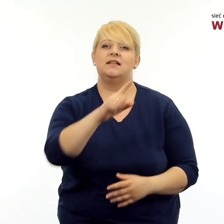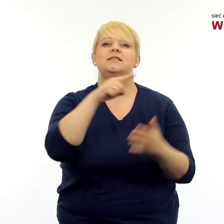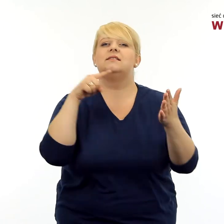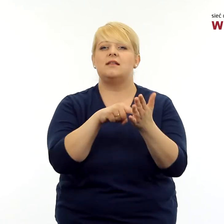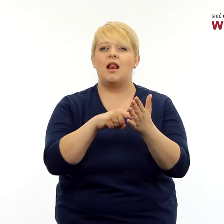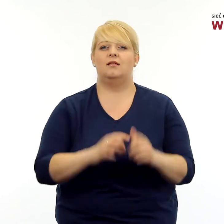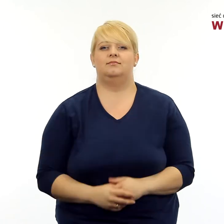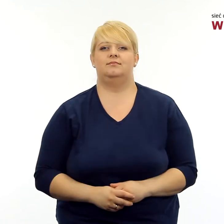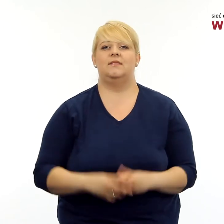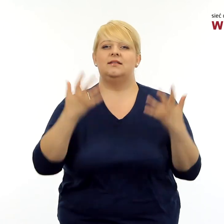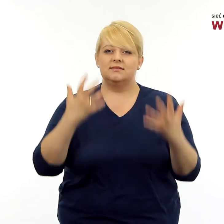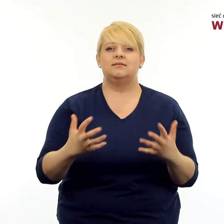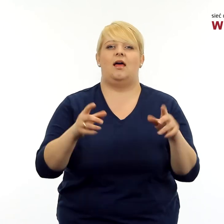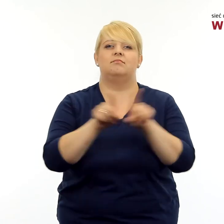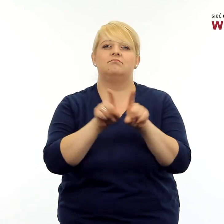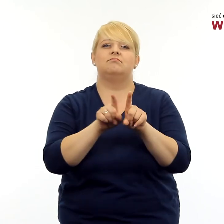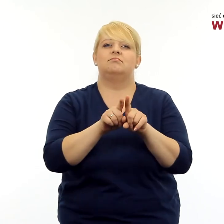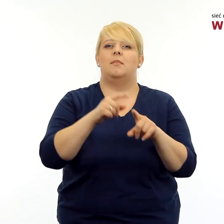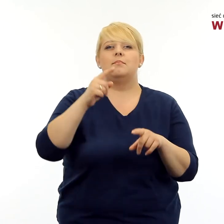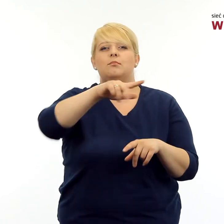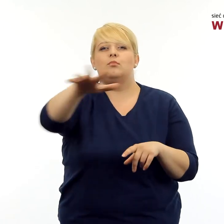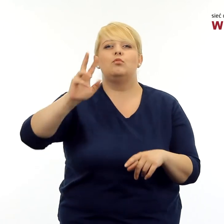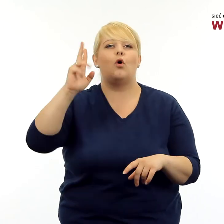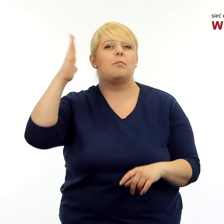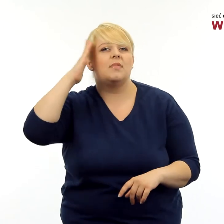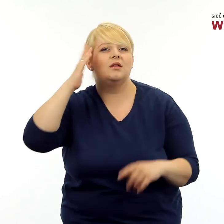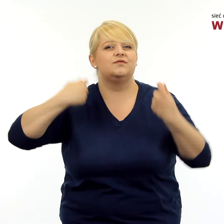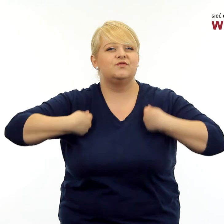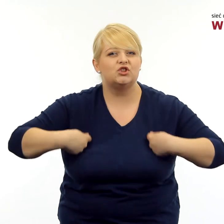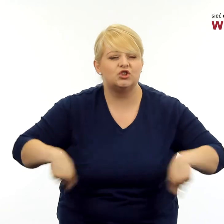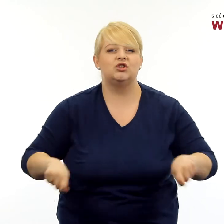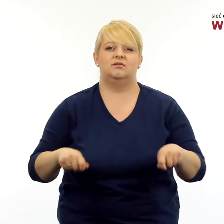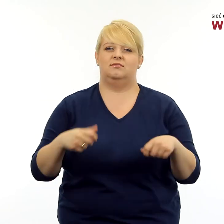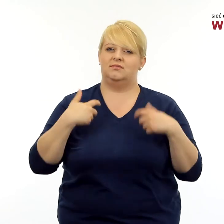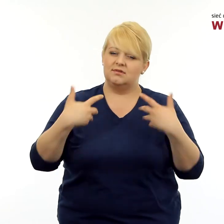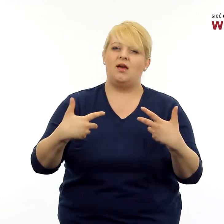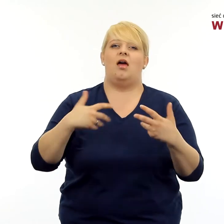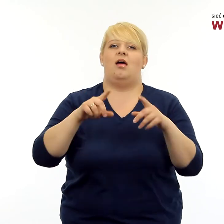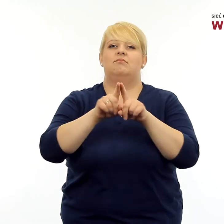Jej celem było danie siły mieszkańcom wsi, pokazanie im,